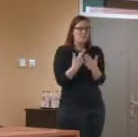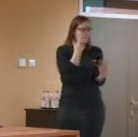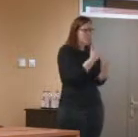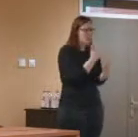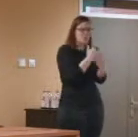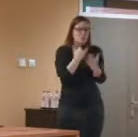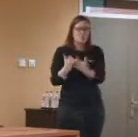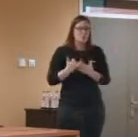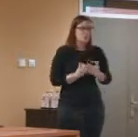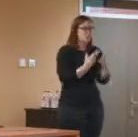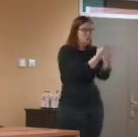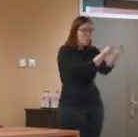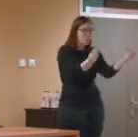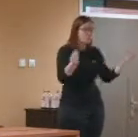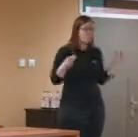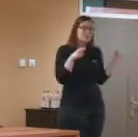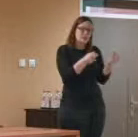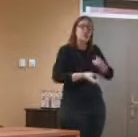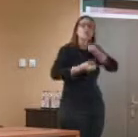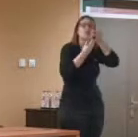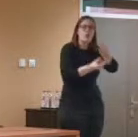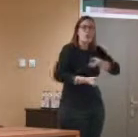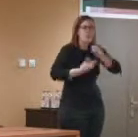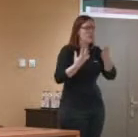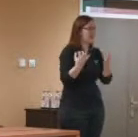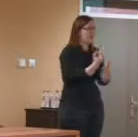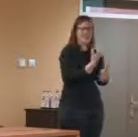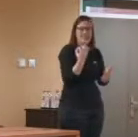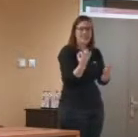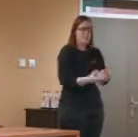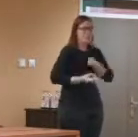y eso hay que darlo. Y esta persona, Rita Barberá, que ha estado